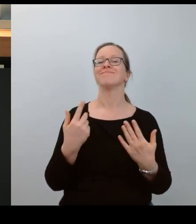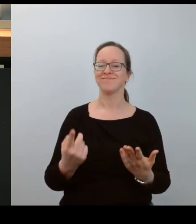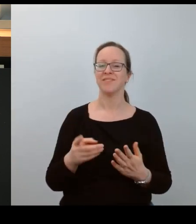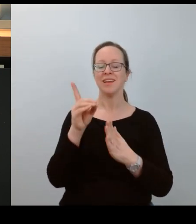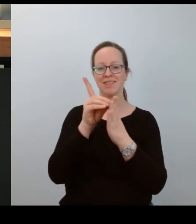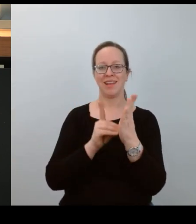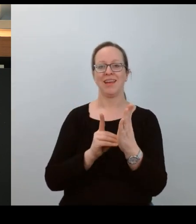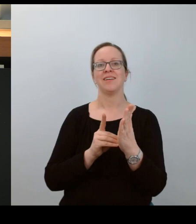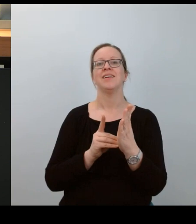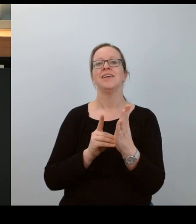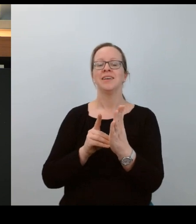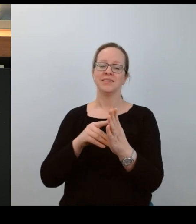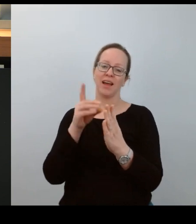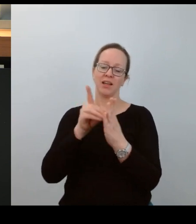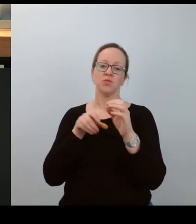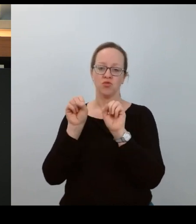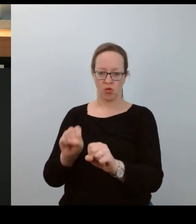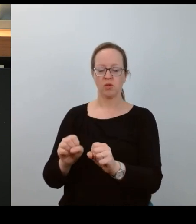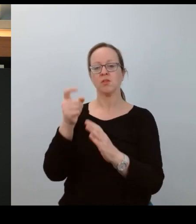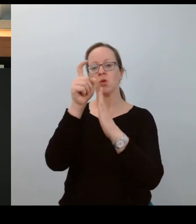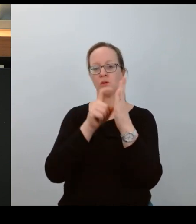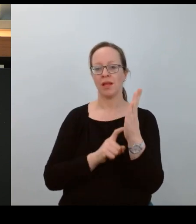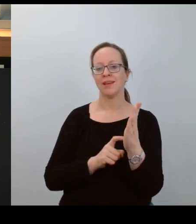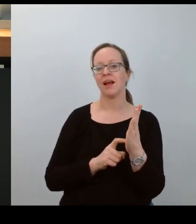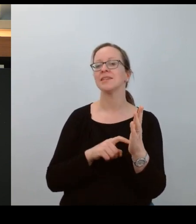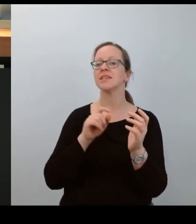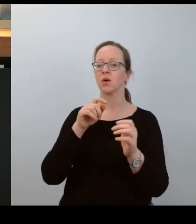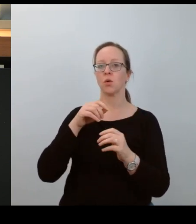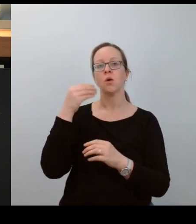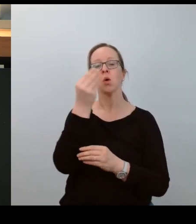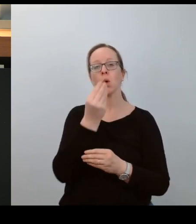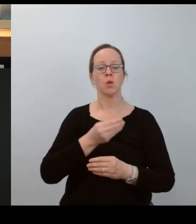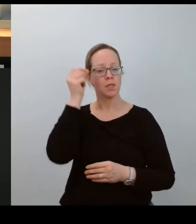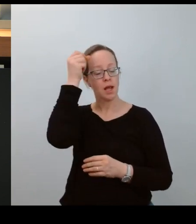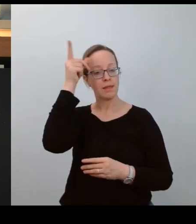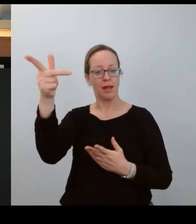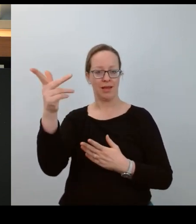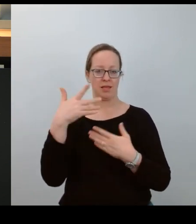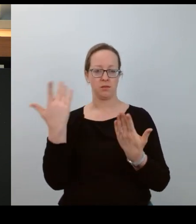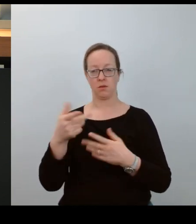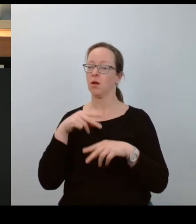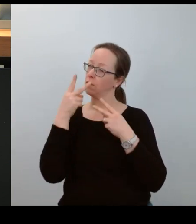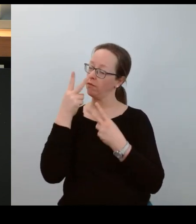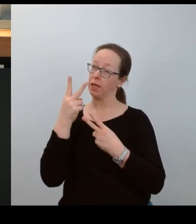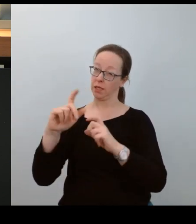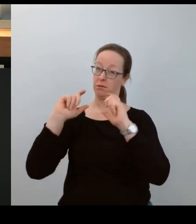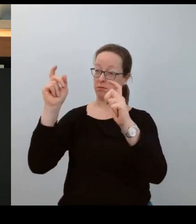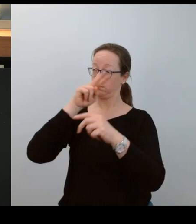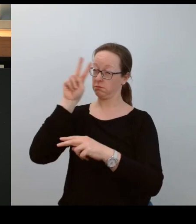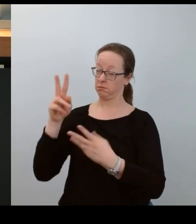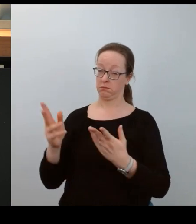Anstatt die Daten Einzelner vor Übergriffen zu schützen, stehen dort Totaldigitalisierung und Totalüberwachung auf